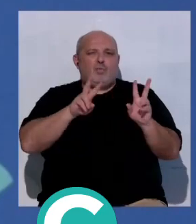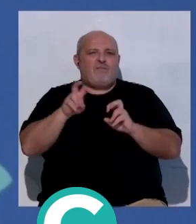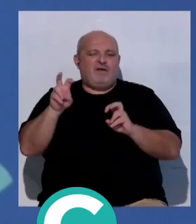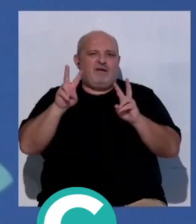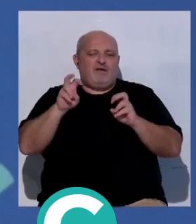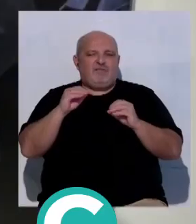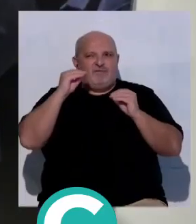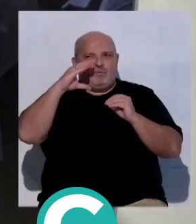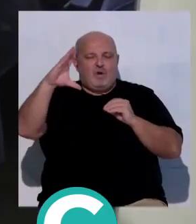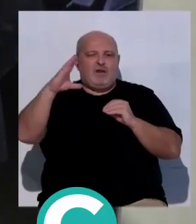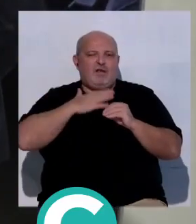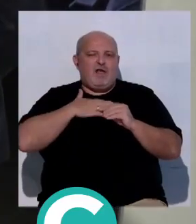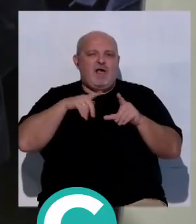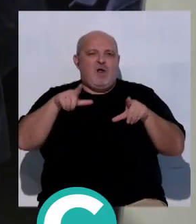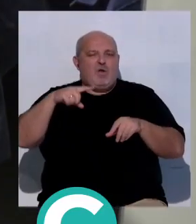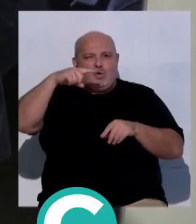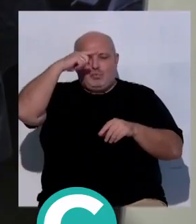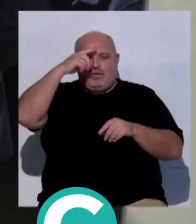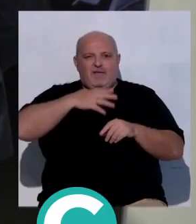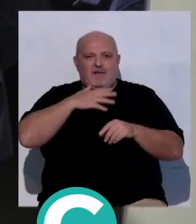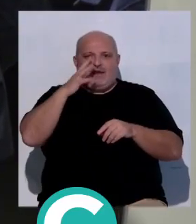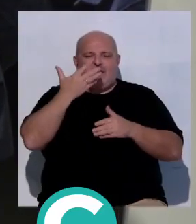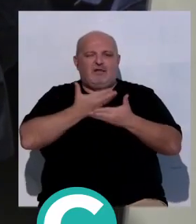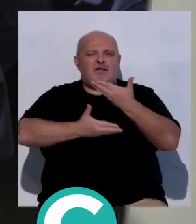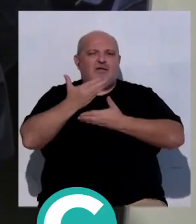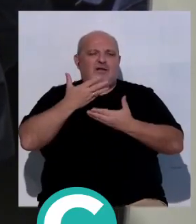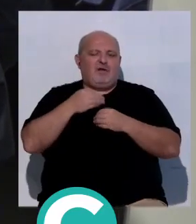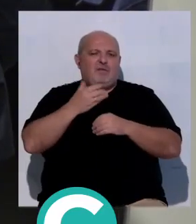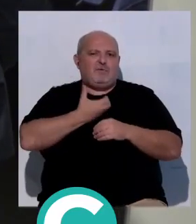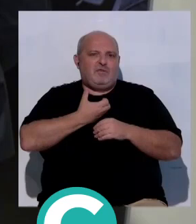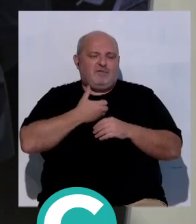virtual organizada por el aula de cultura del carnaval en colaboración con el ayuntamiento